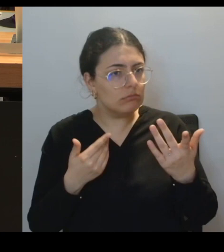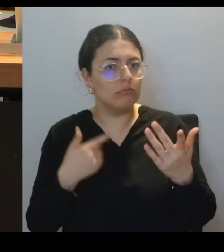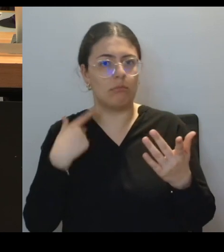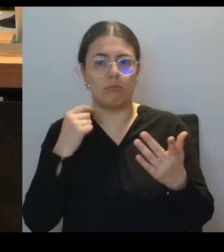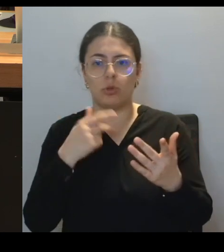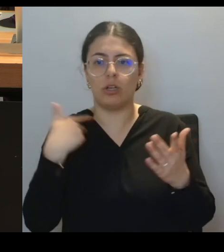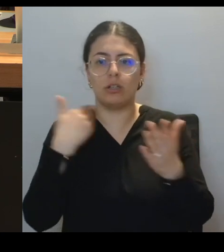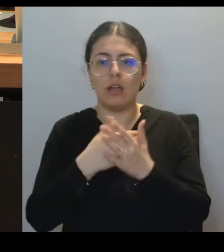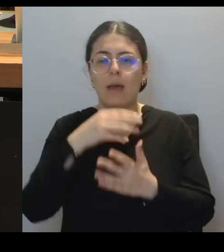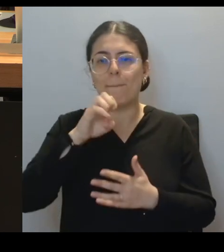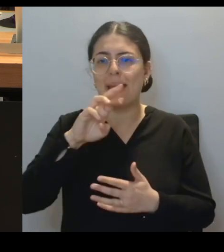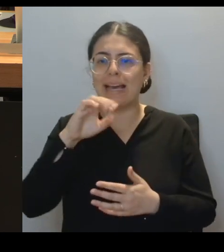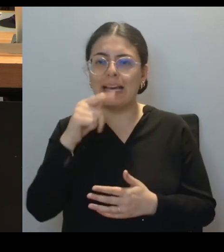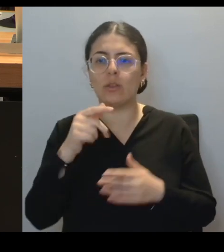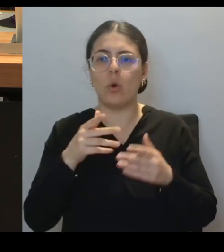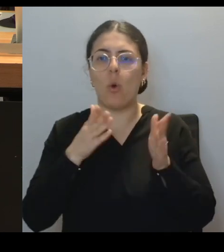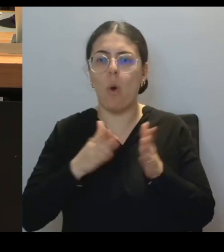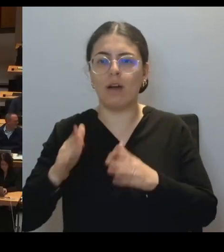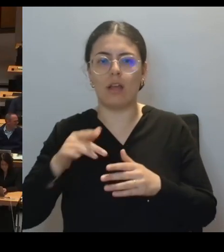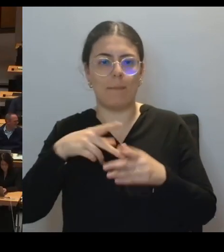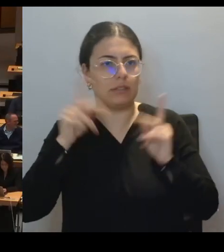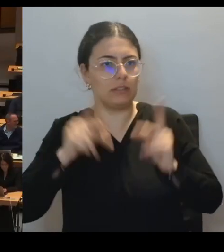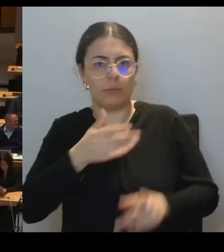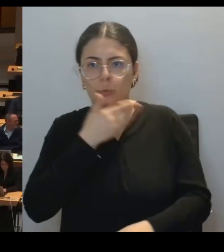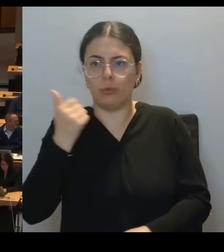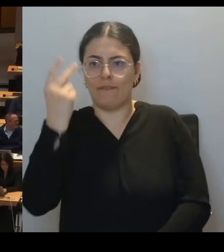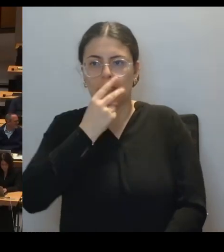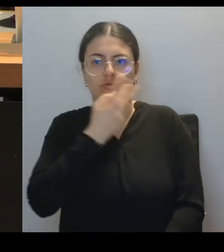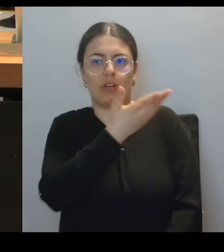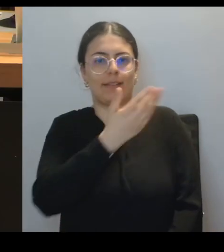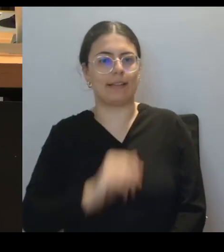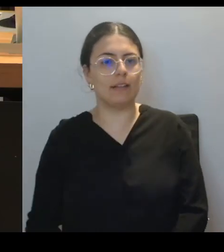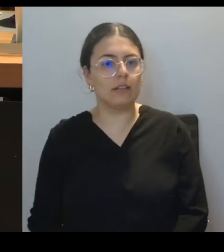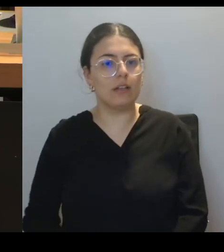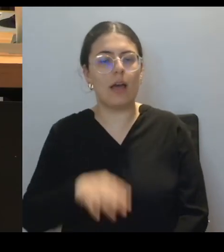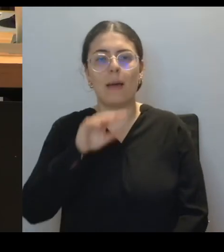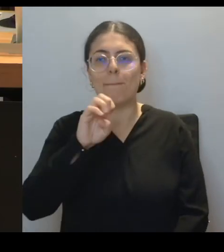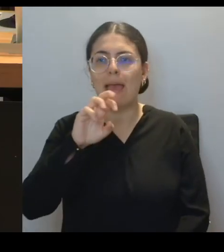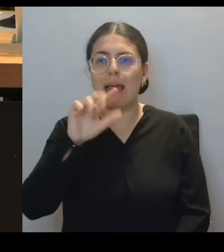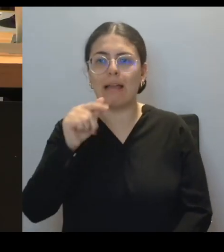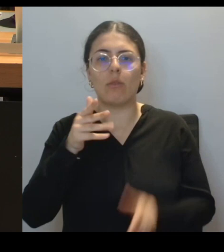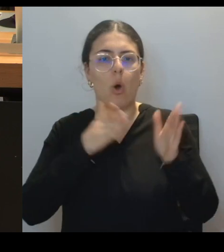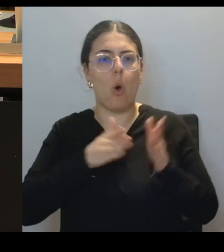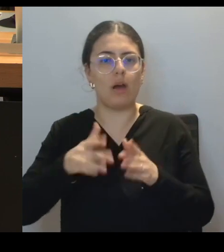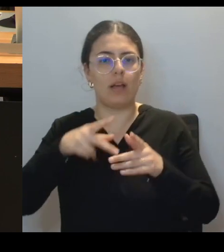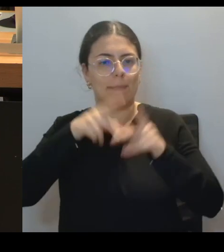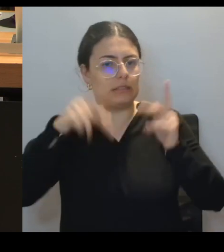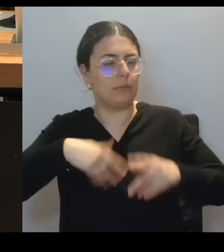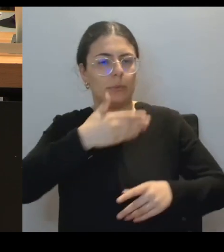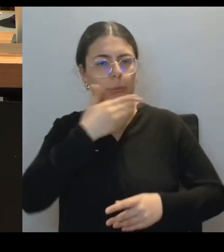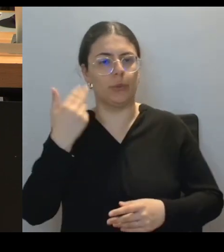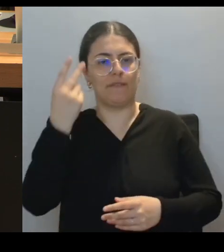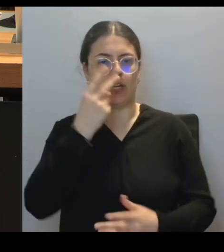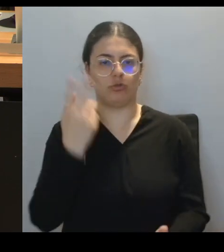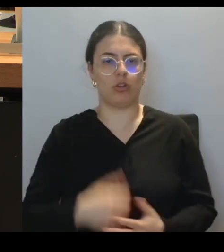Sie haben das Merit Order Prinzip nicht verstanden. Der letzte der einspeist, der teuerste macht den Strompreis ist ein Problem. Kann man darüber reden,